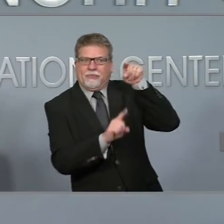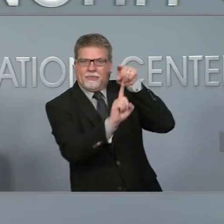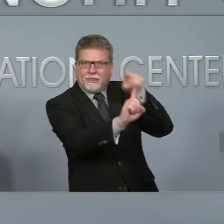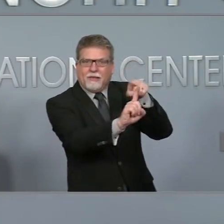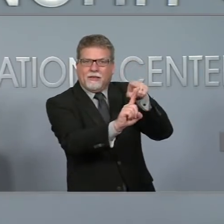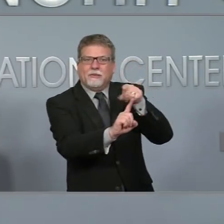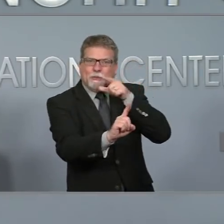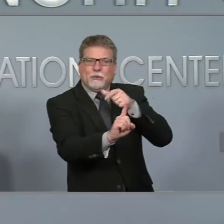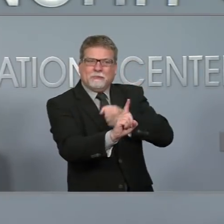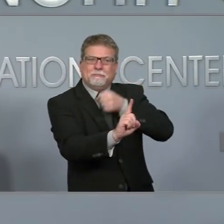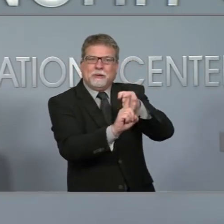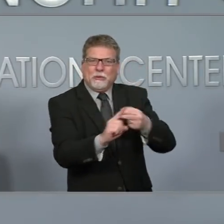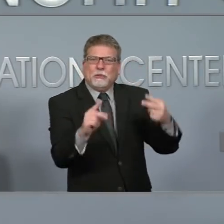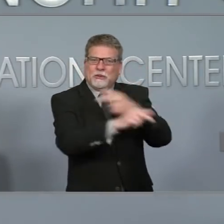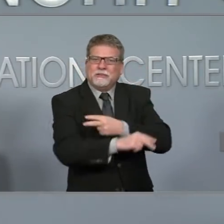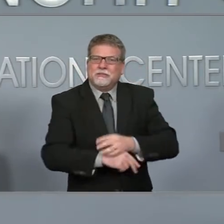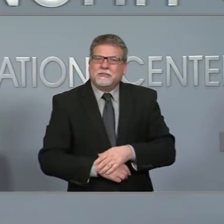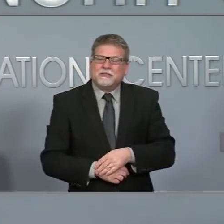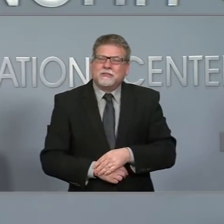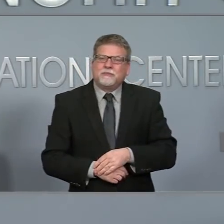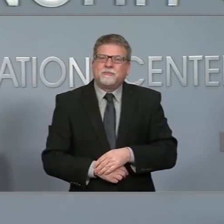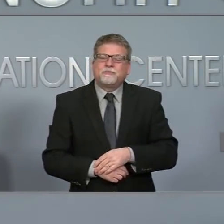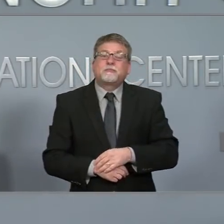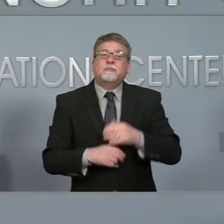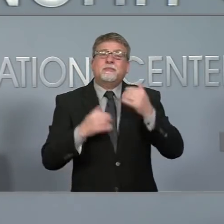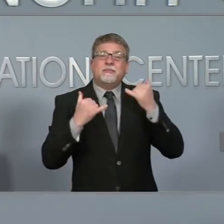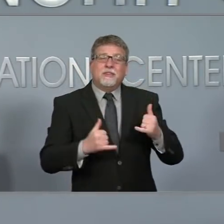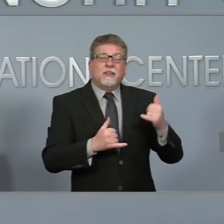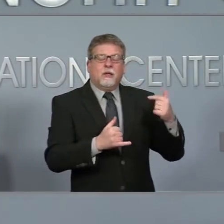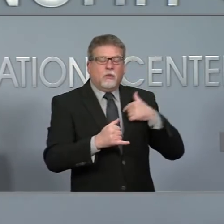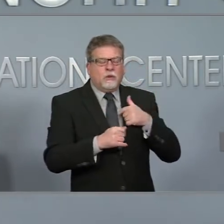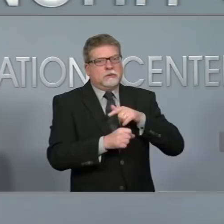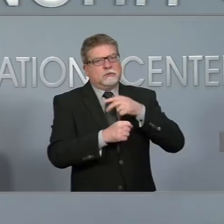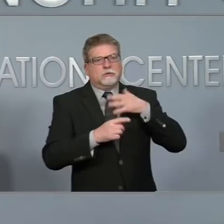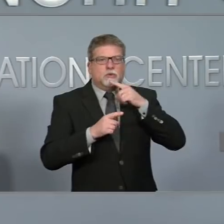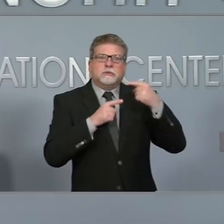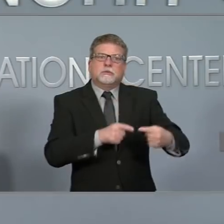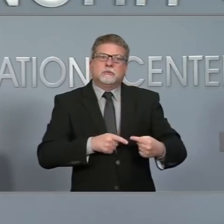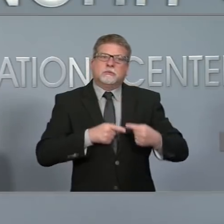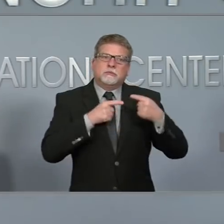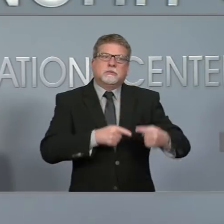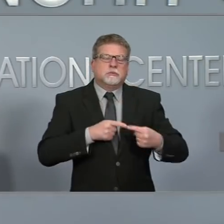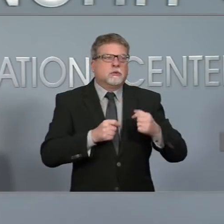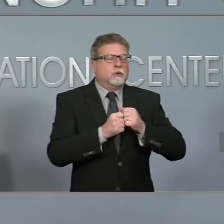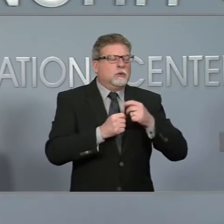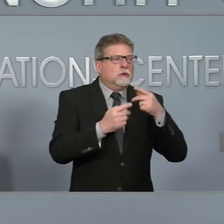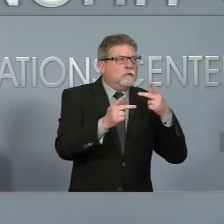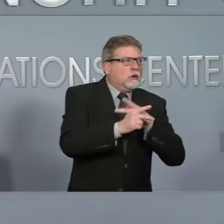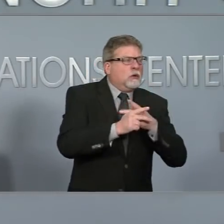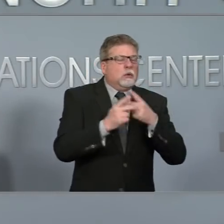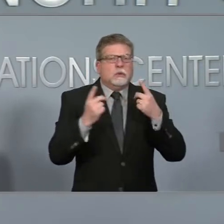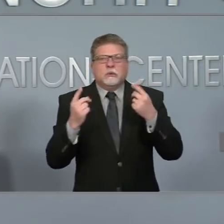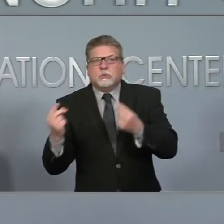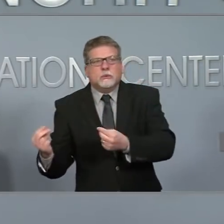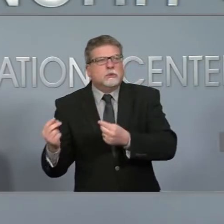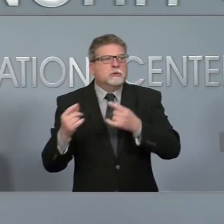Son los que no están vacunados los que son la mayoría de las muertes por covid.